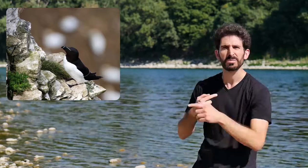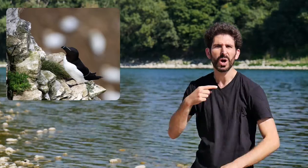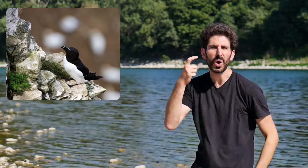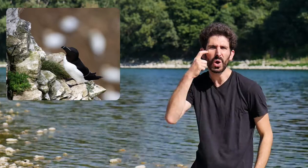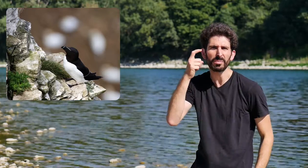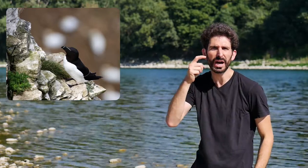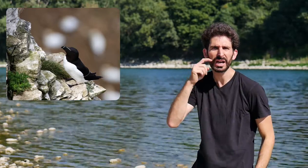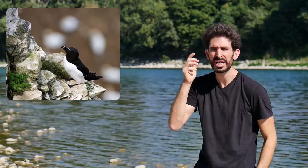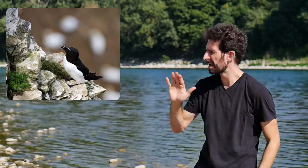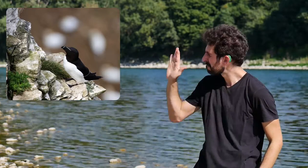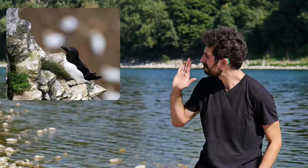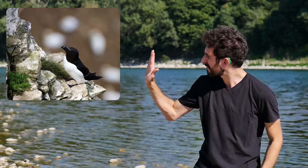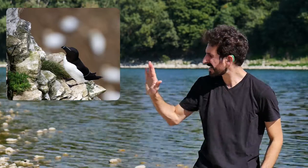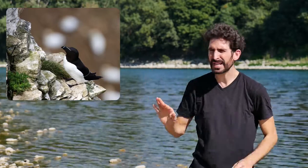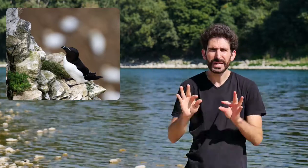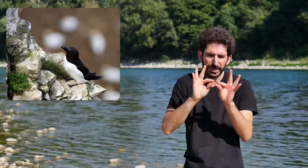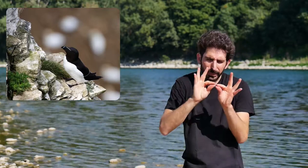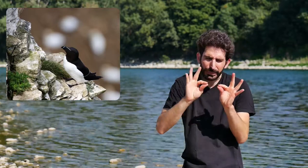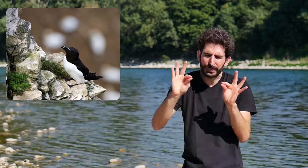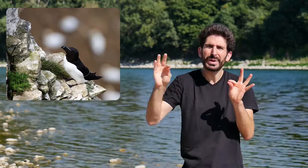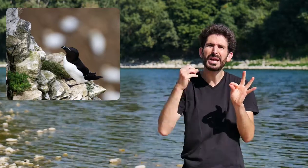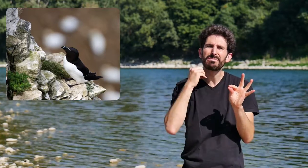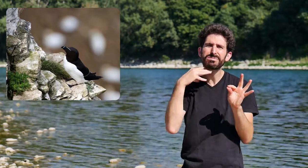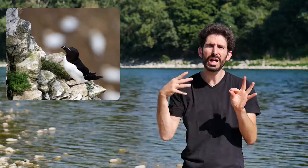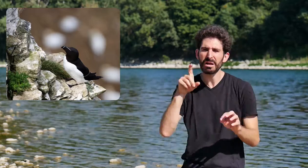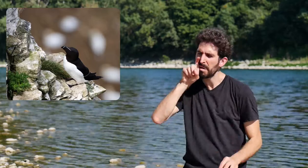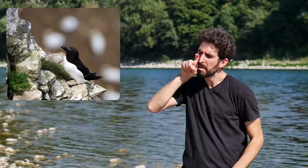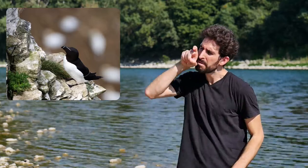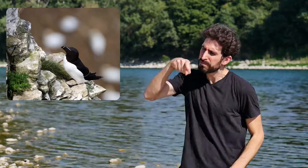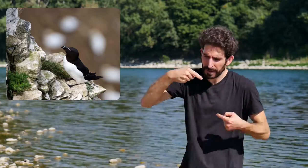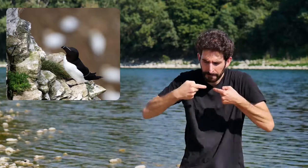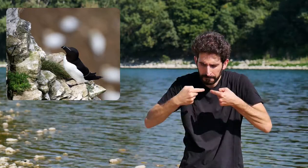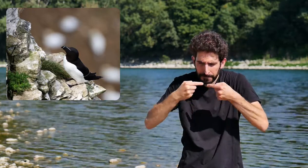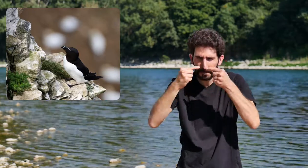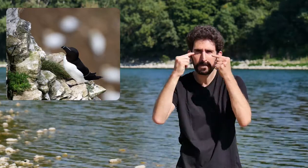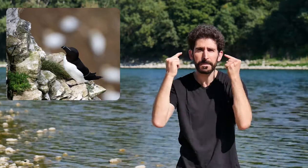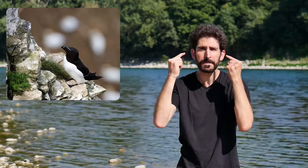Moi, je remarque que cet animal a un trait blanc qui part du bec vers les yeux.